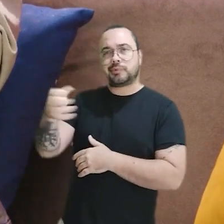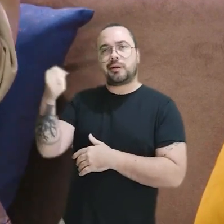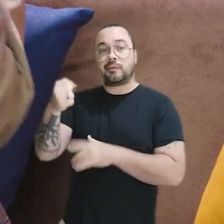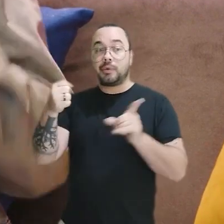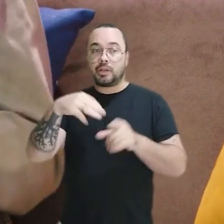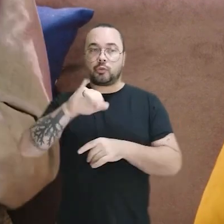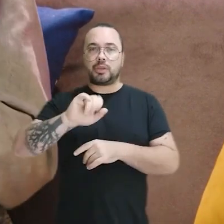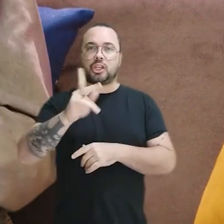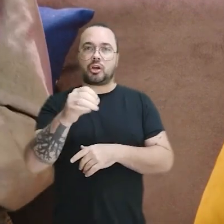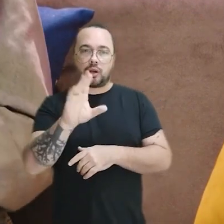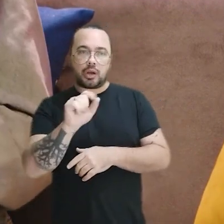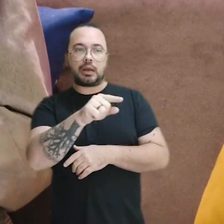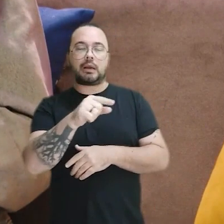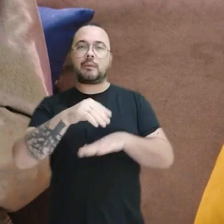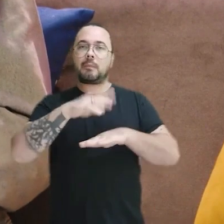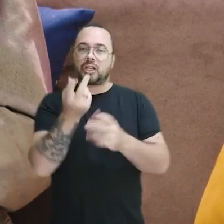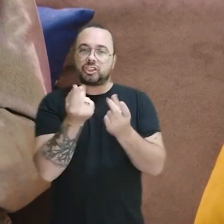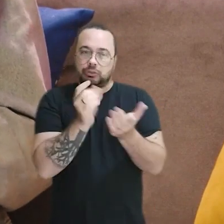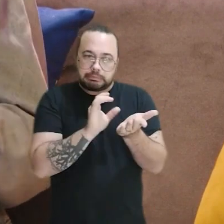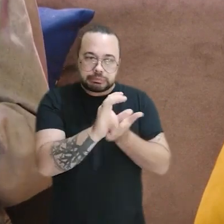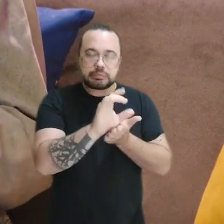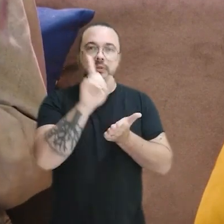a gente sempre, a nossa maior entrada é... A gente não...